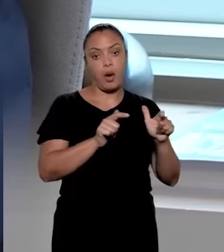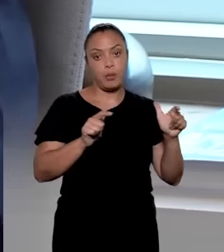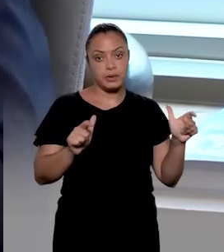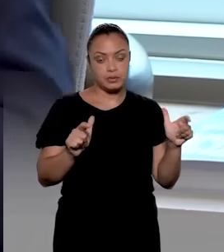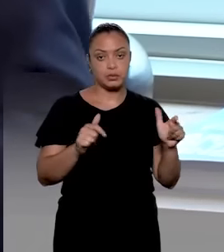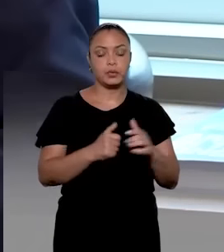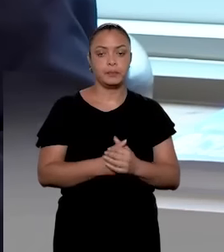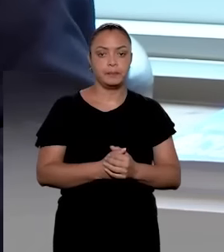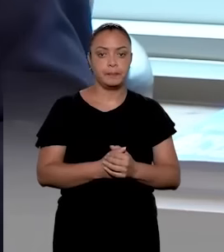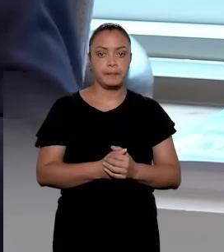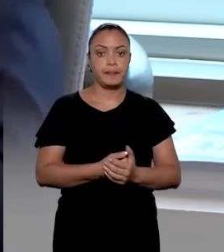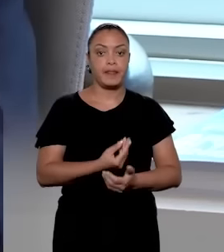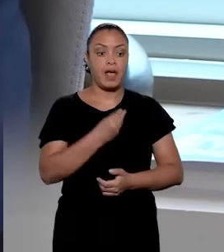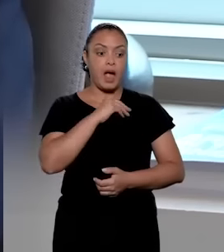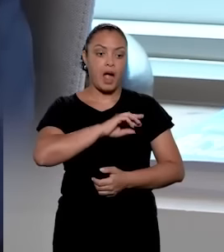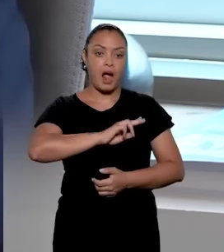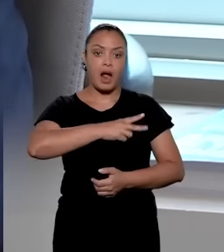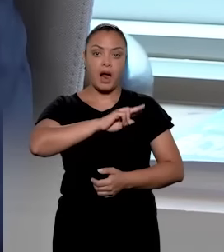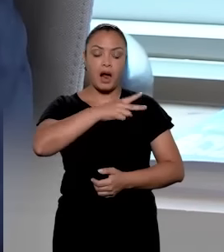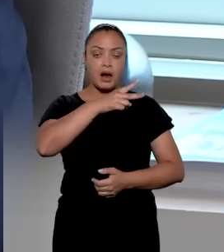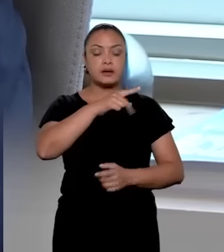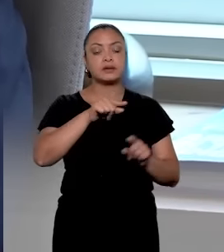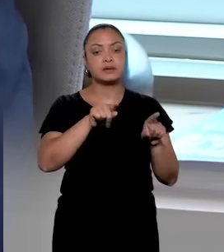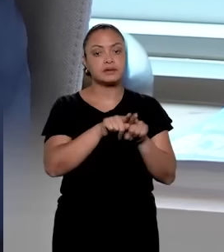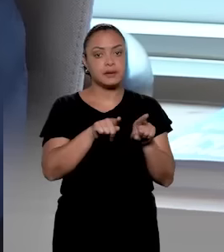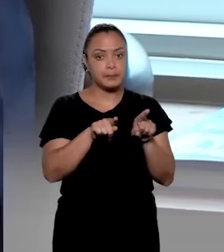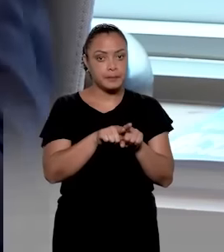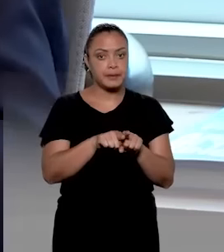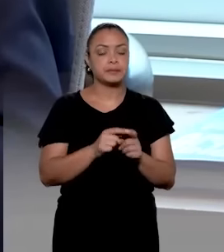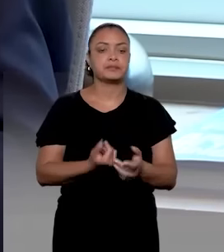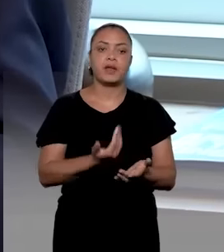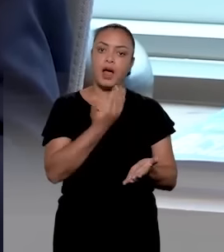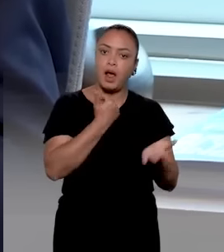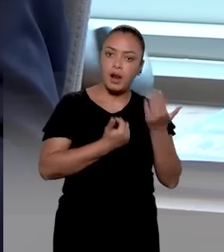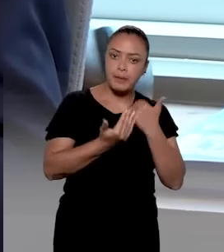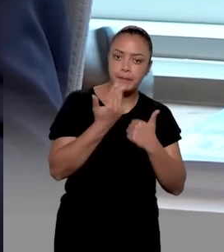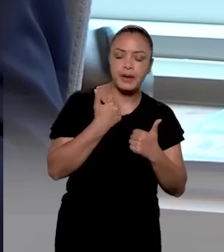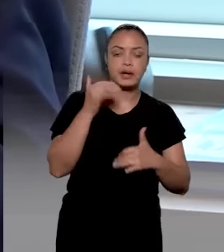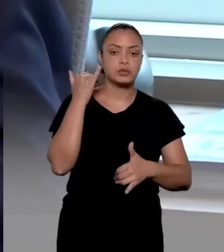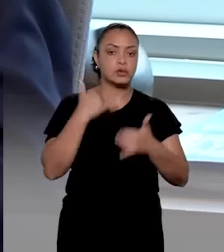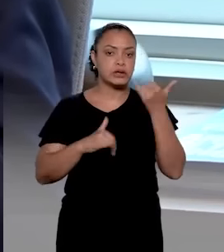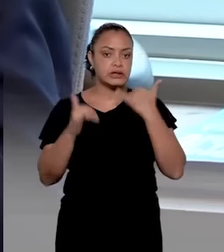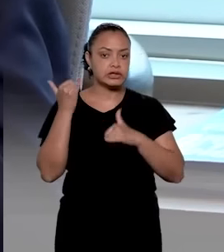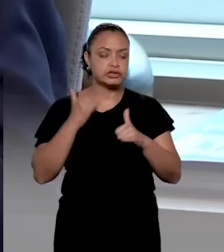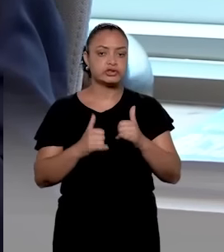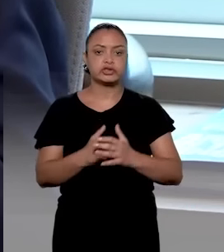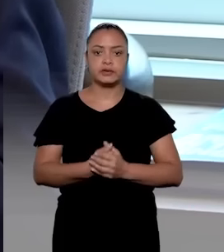cresceram mais, a renda per capita cresceu mais e, portanto, a demanda cresceu mais por alimentos,